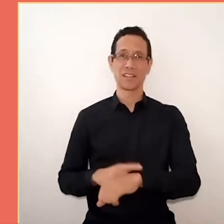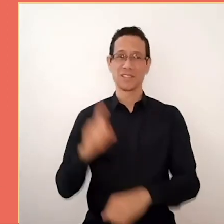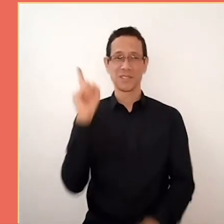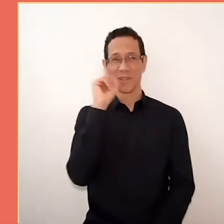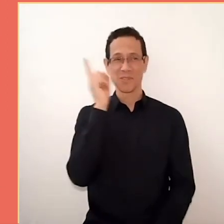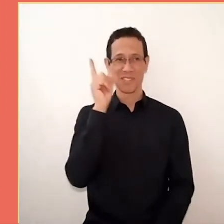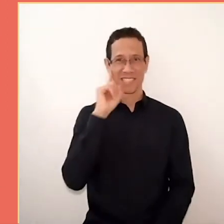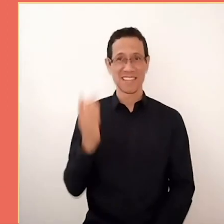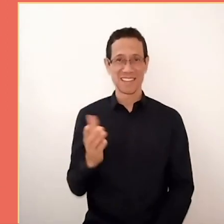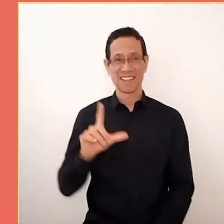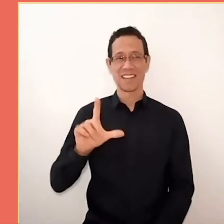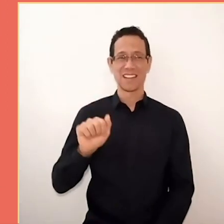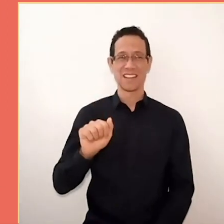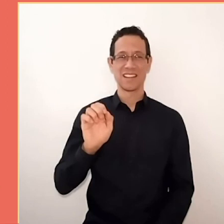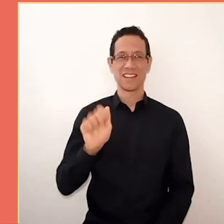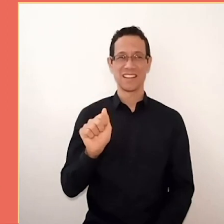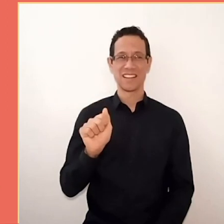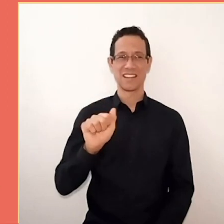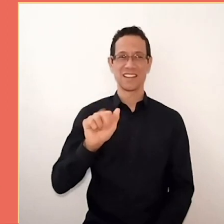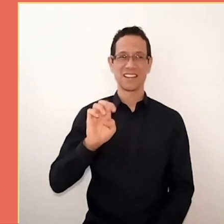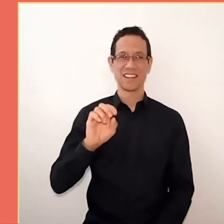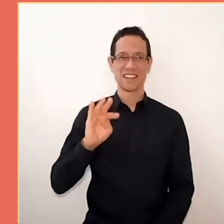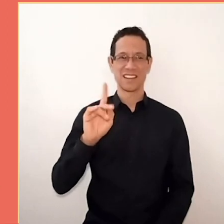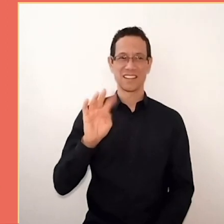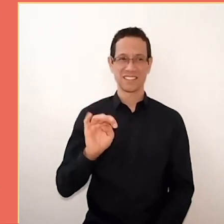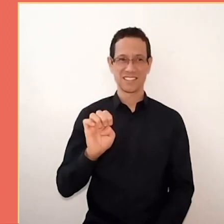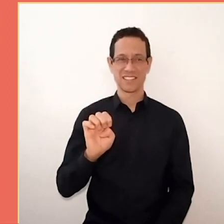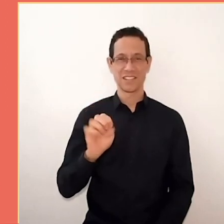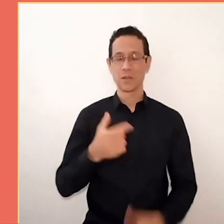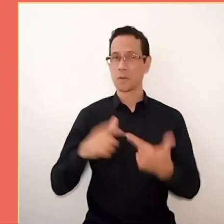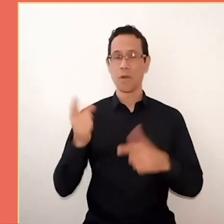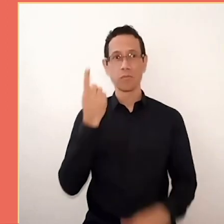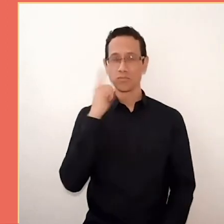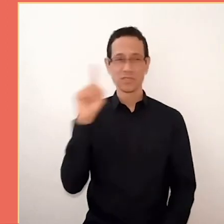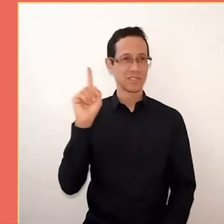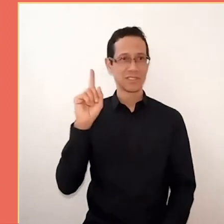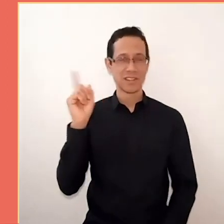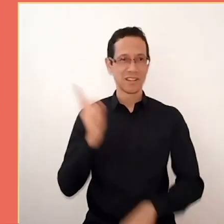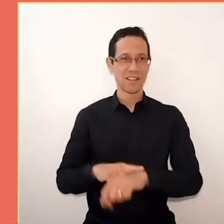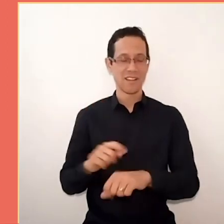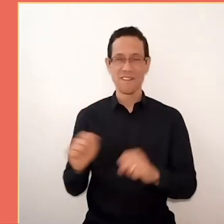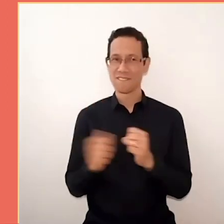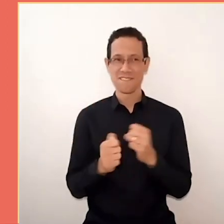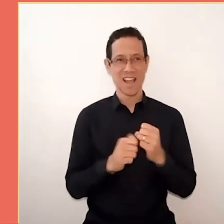que eu sempre falava: Como eles são capazes de reproduzir por dia o que está acontecendo no mundo com essa síntese?